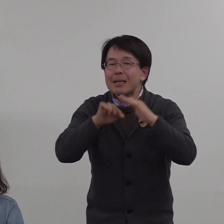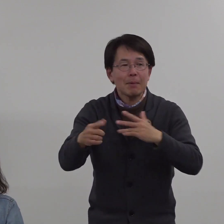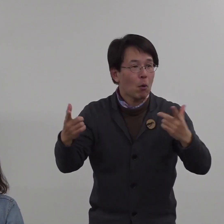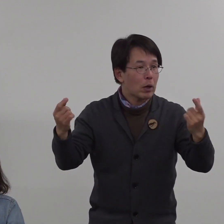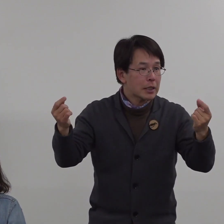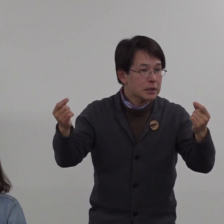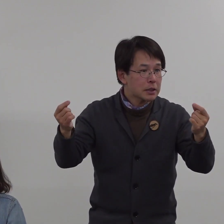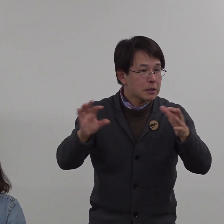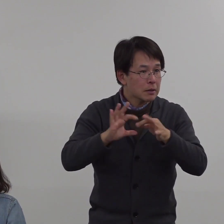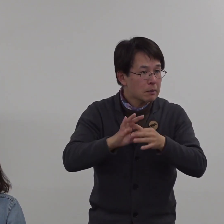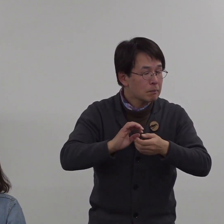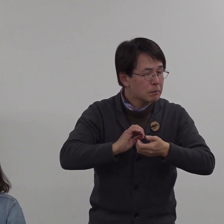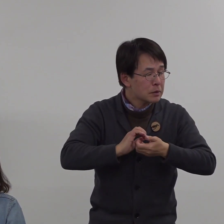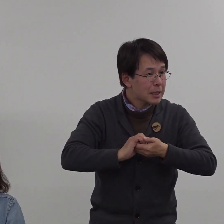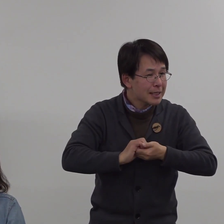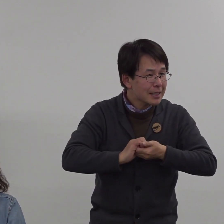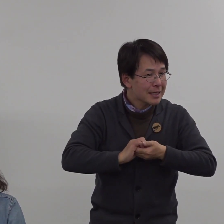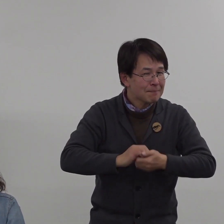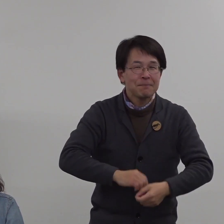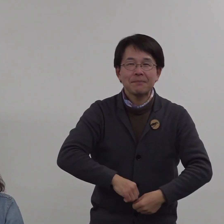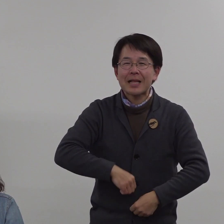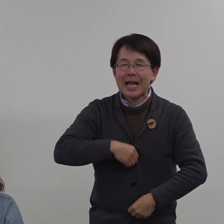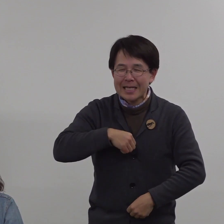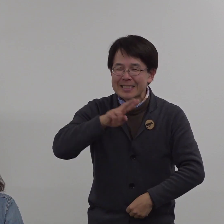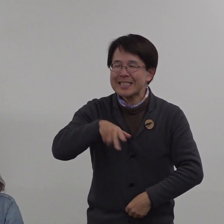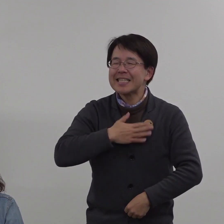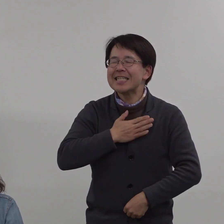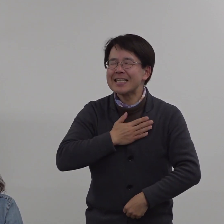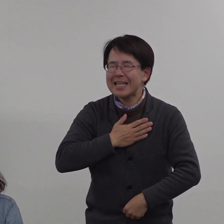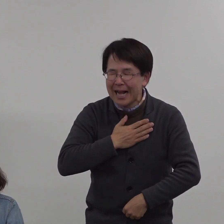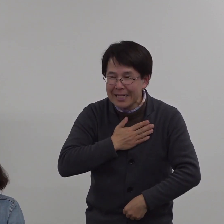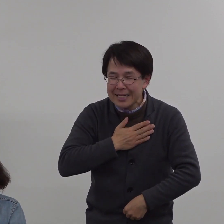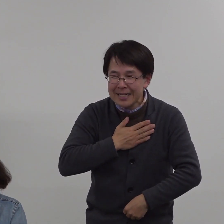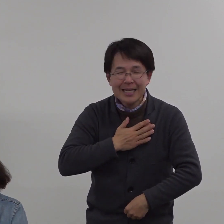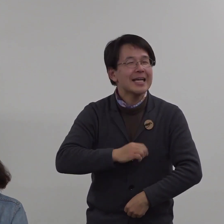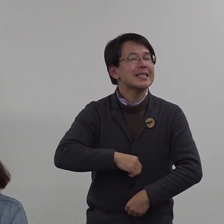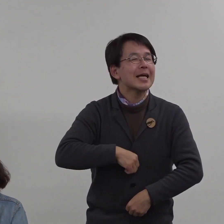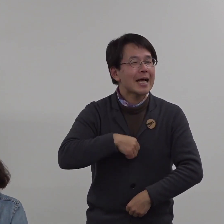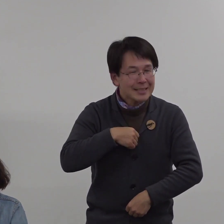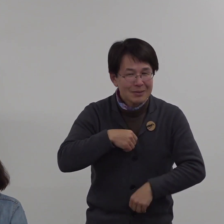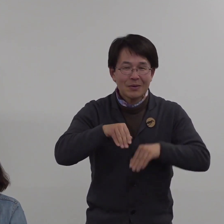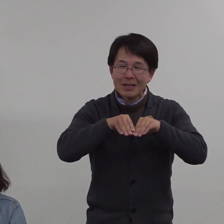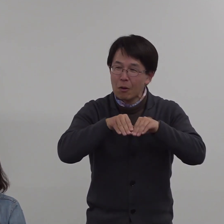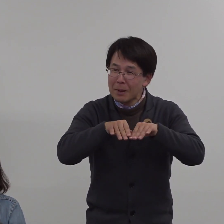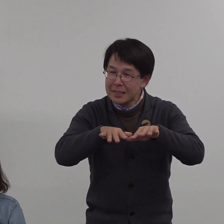ぜひその正しい理解と正しくそれを広めていただくことによって